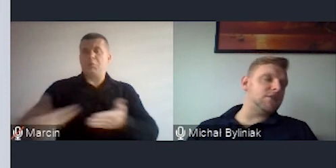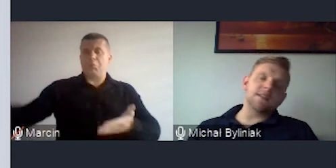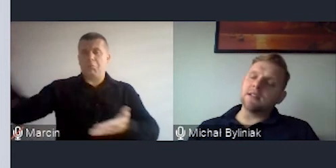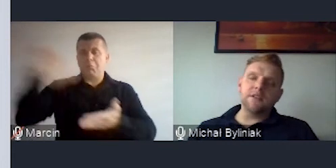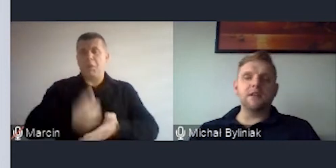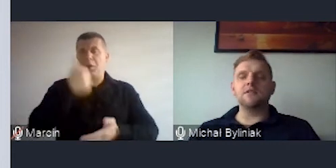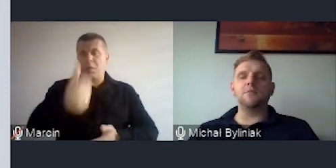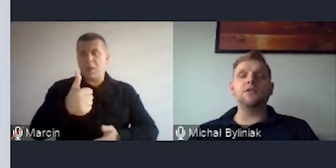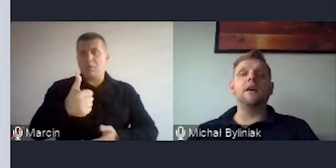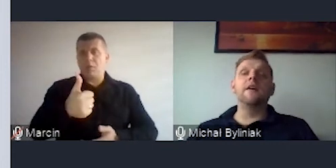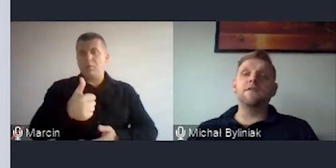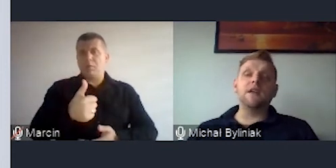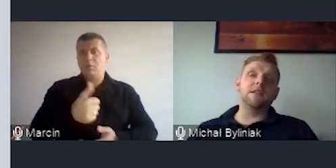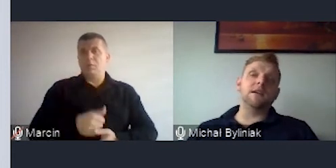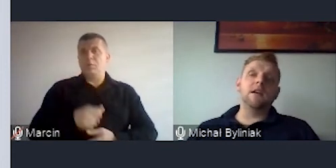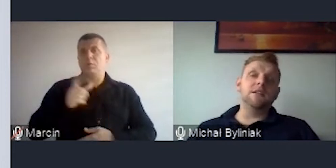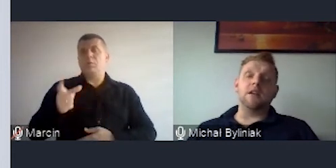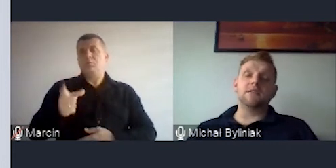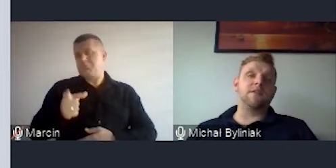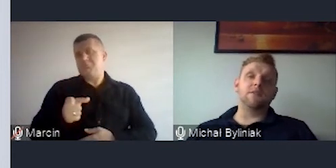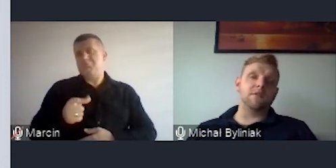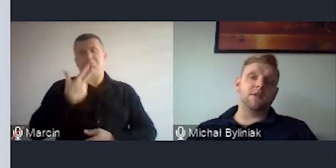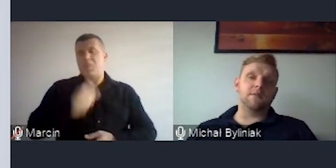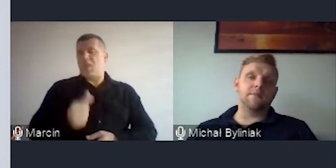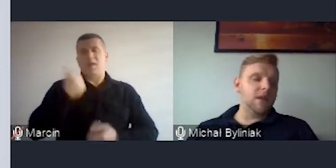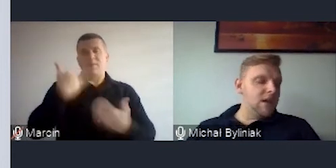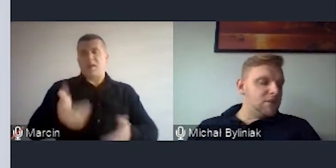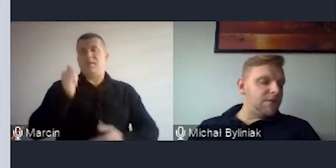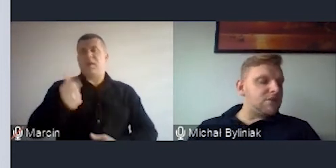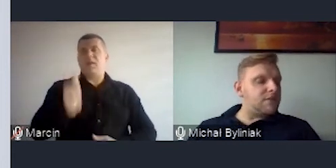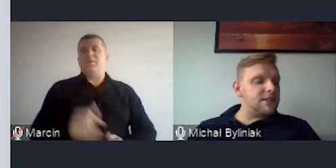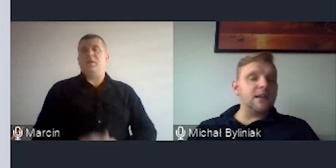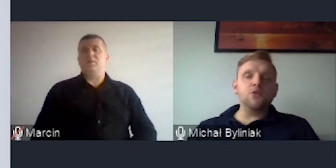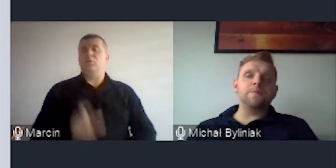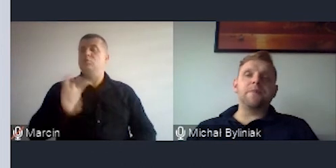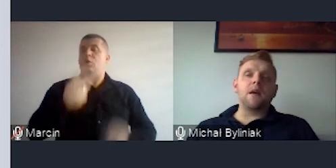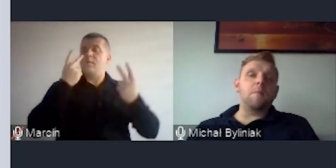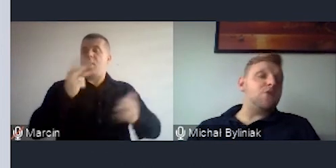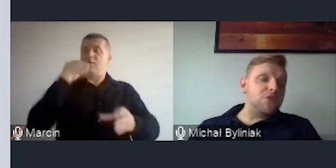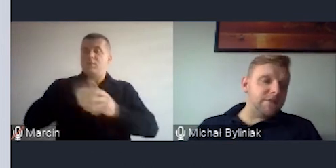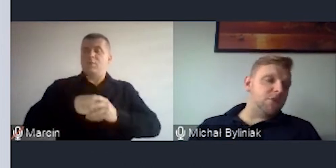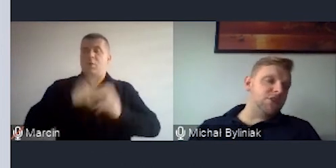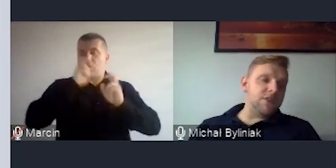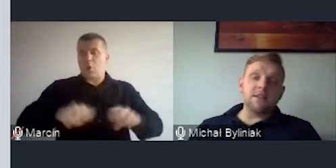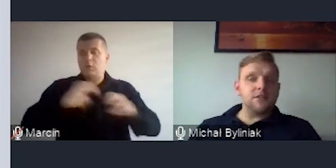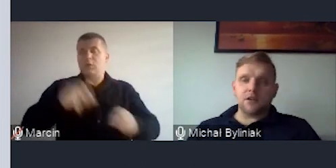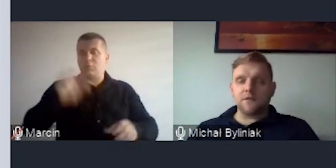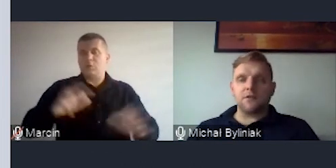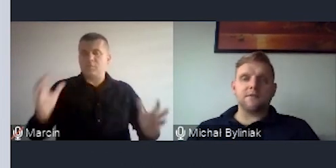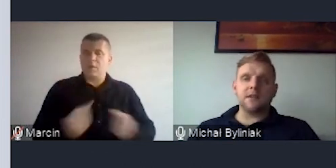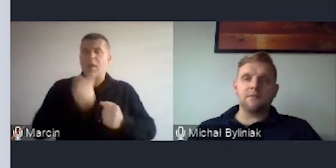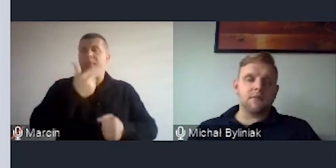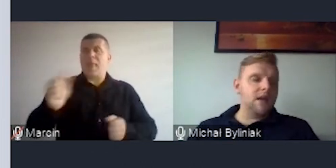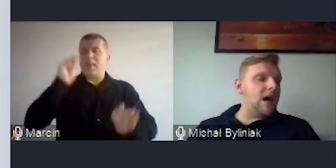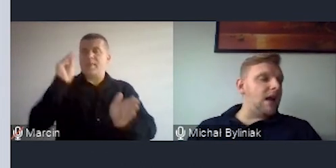rozeznanie nie jest zrobione, wydatek nie jest kwalifikowalny. Co ważne w rozeznaniu, można wyłonić najtańszego wykonawcę,